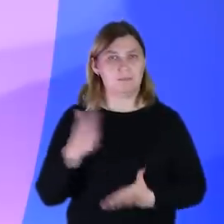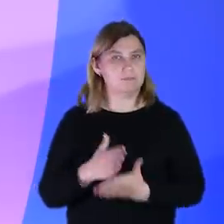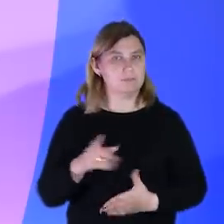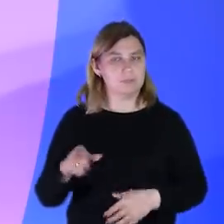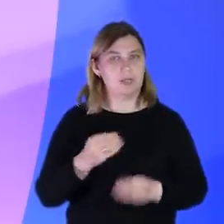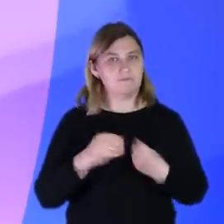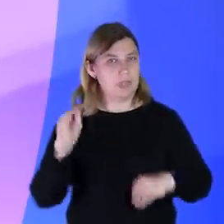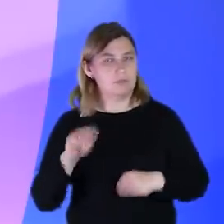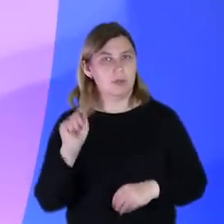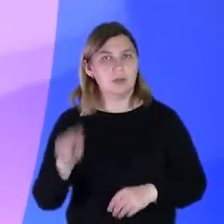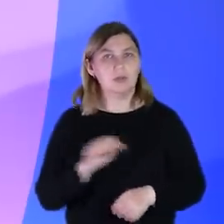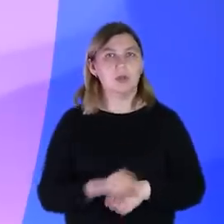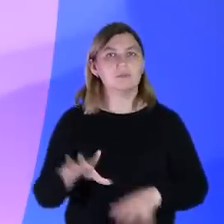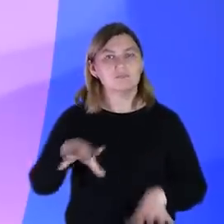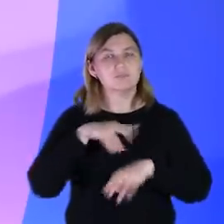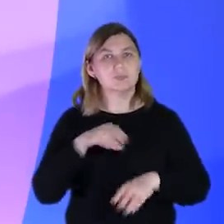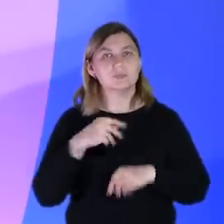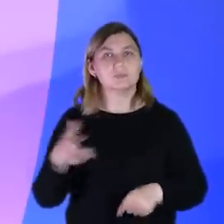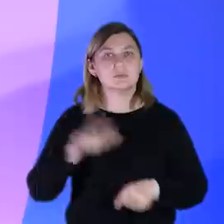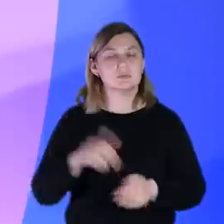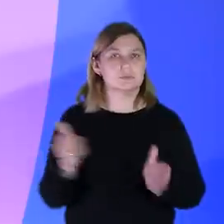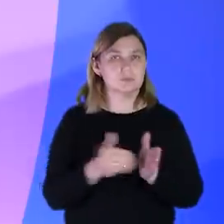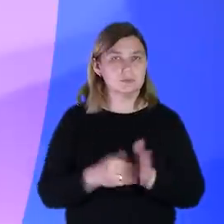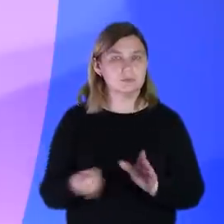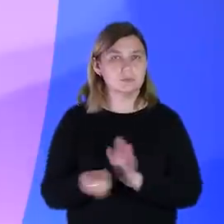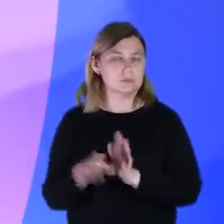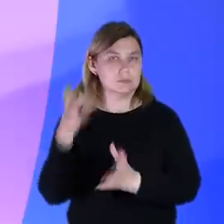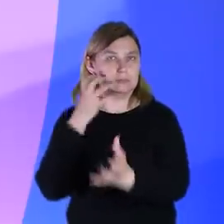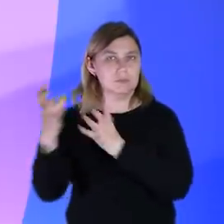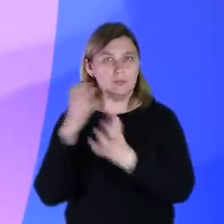Więc spośród nich pozyskiwano tych, którzy mogli być przydatni dla wywiadu.